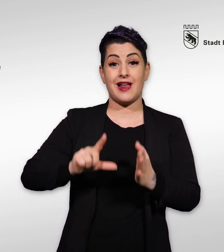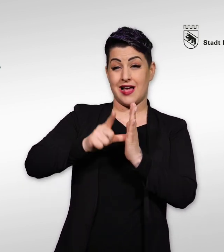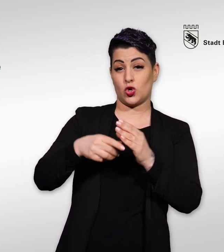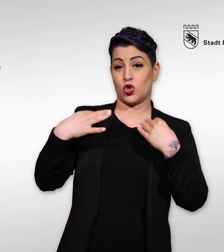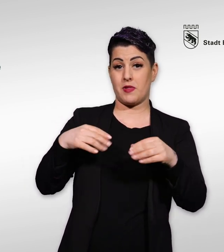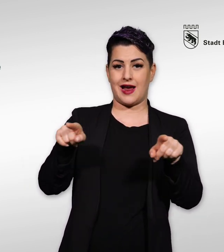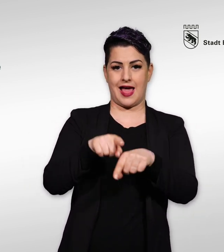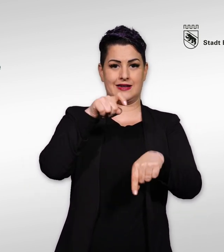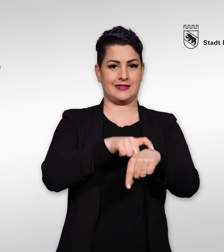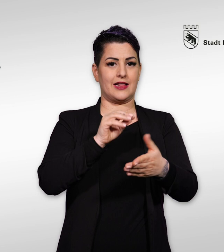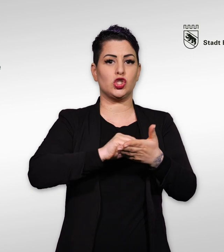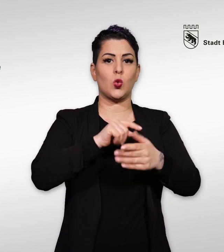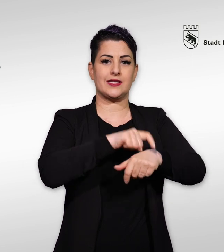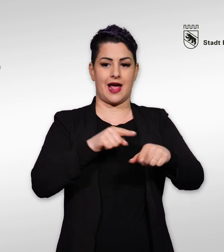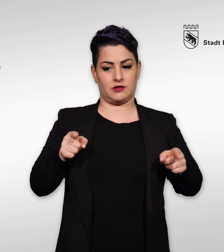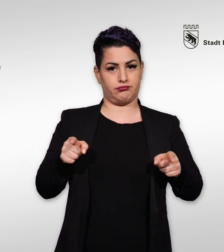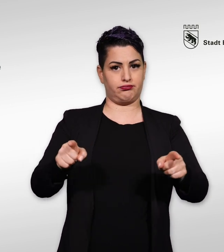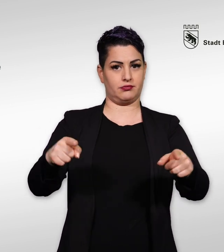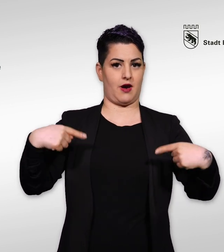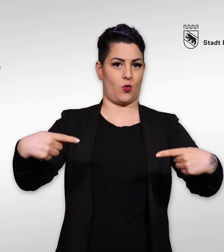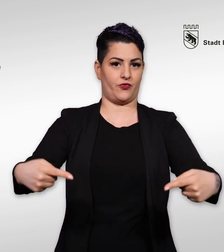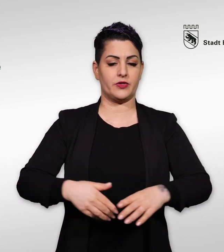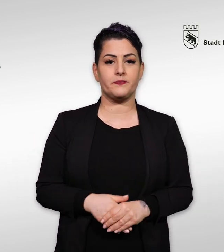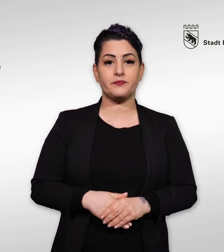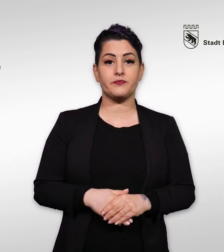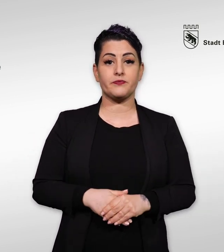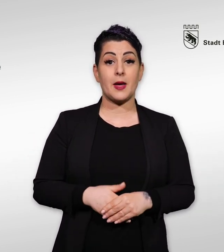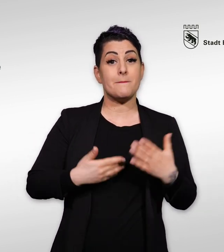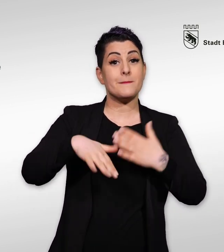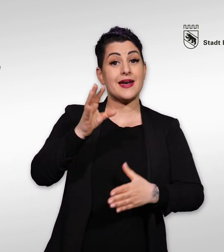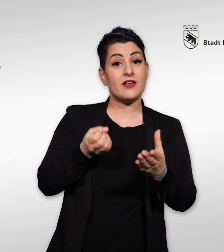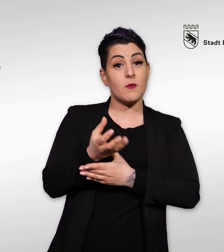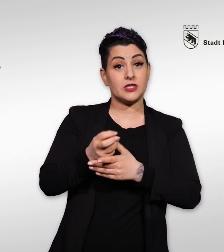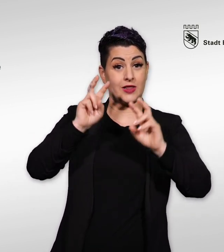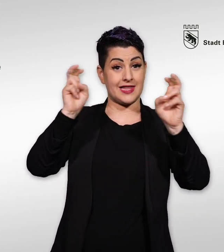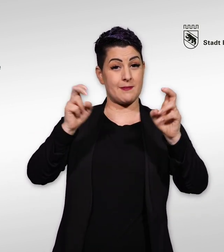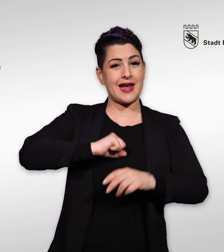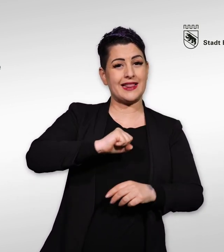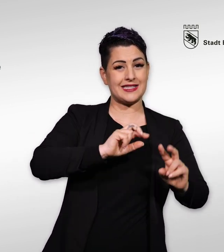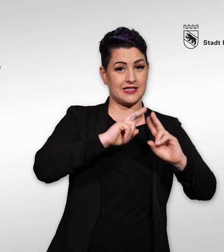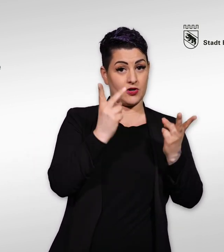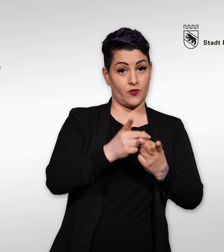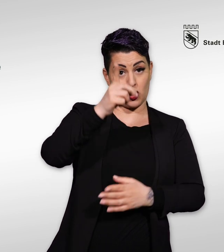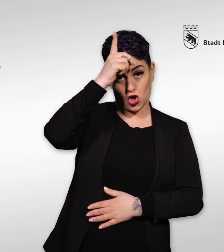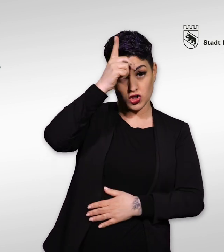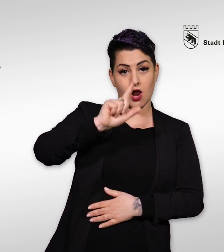Die Lektionen finden während der normalen Schulzeit statt. Mehr Informationen über die Intensivkurse Deutsch